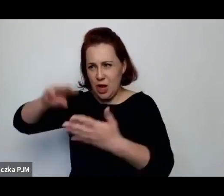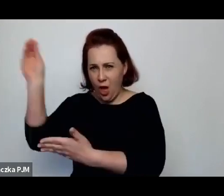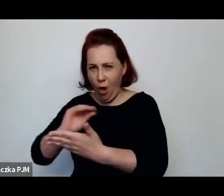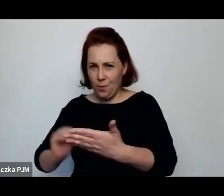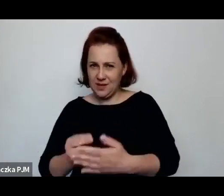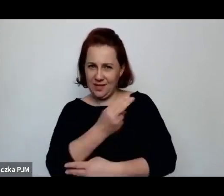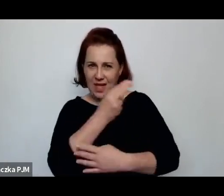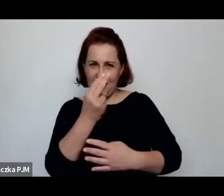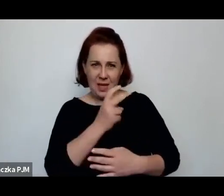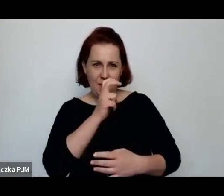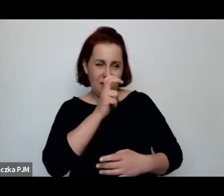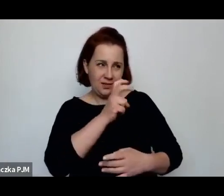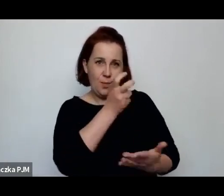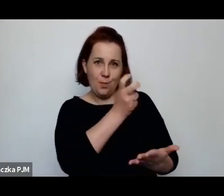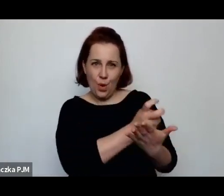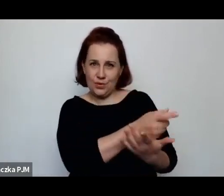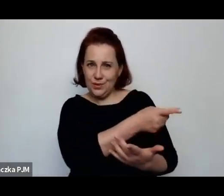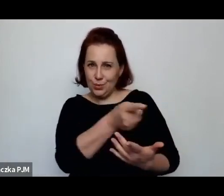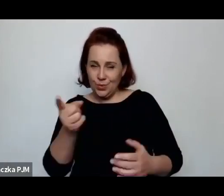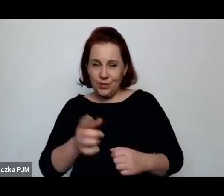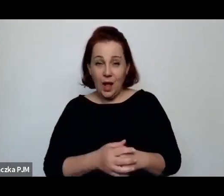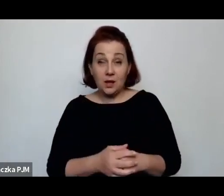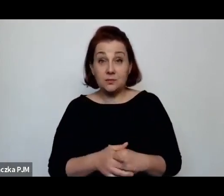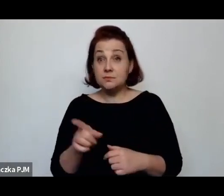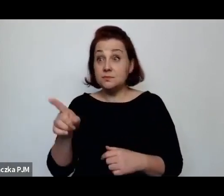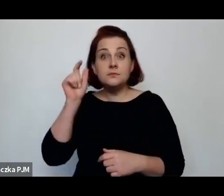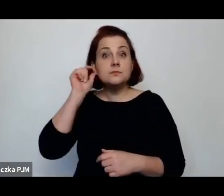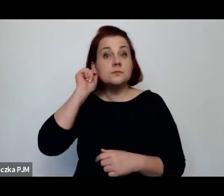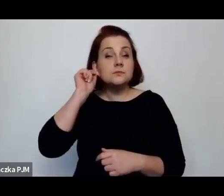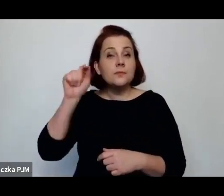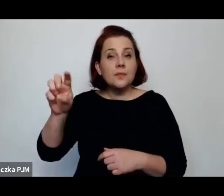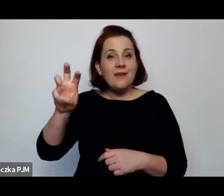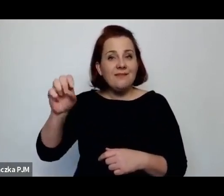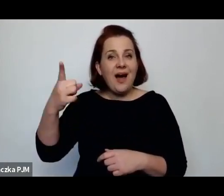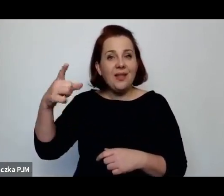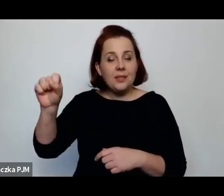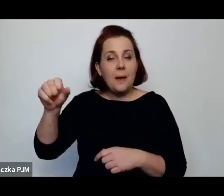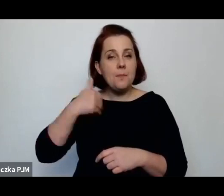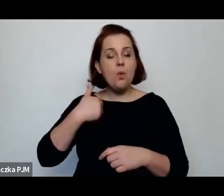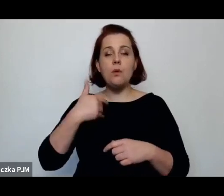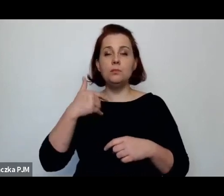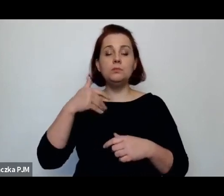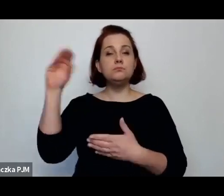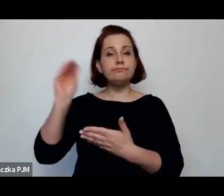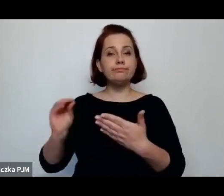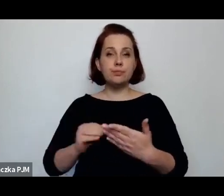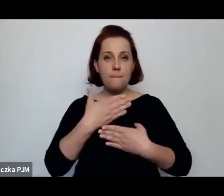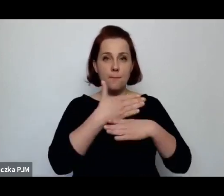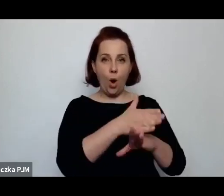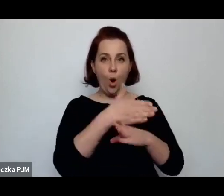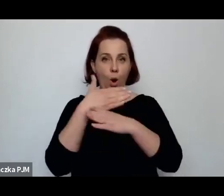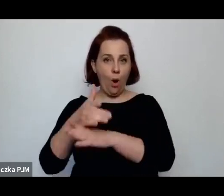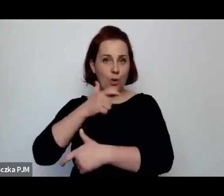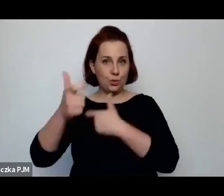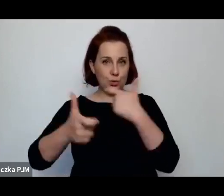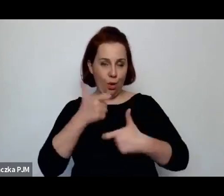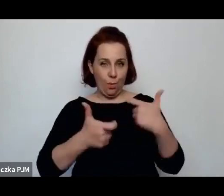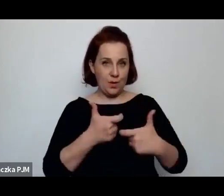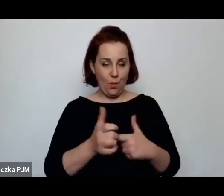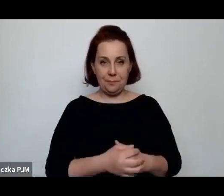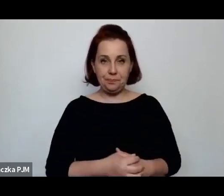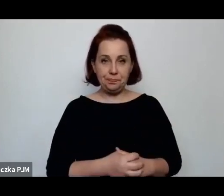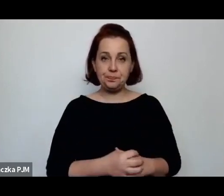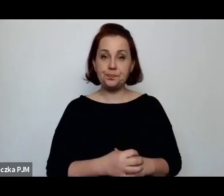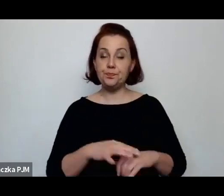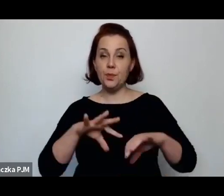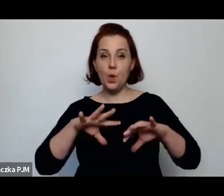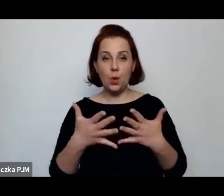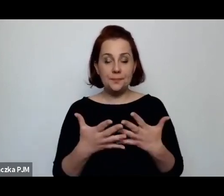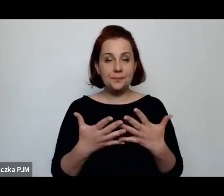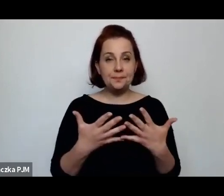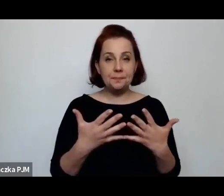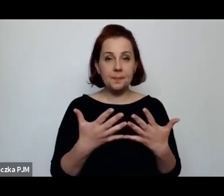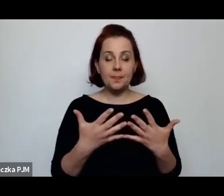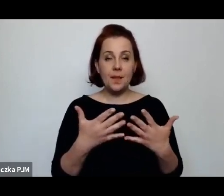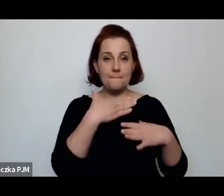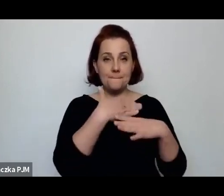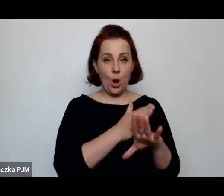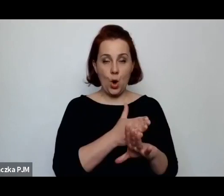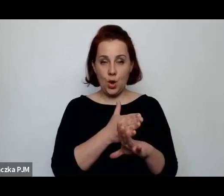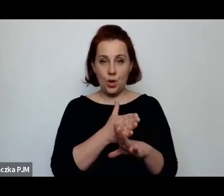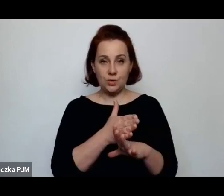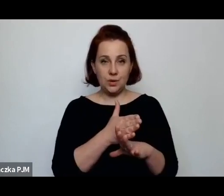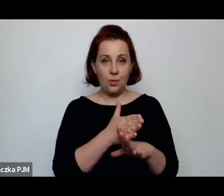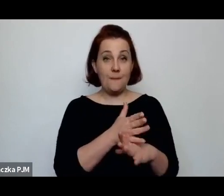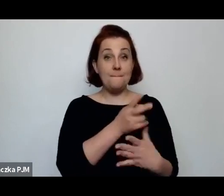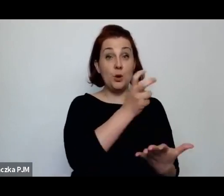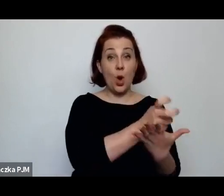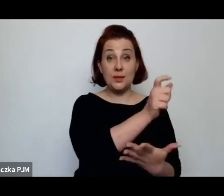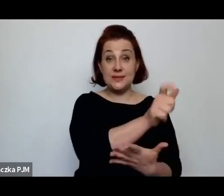wrzucić, ona nawet dała taki podział tych swoich bohaterek, że podzieliła te prostytutki na